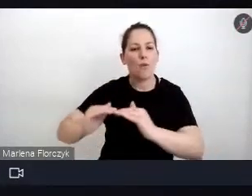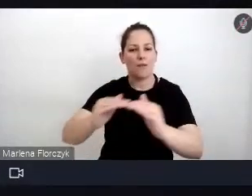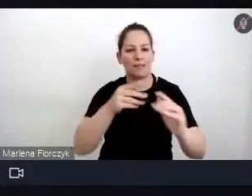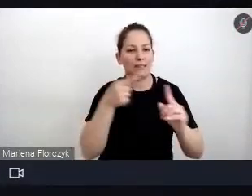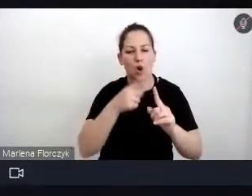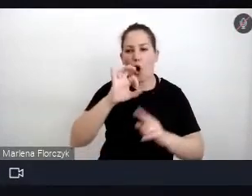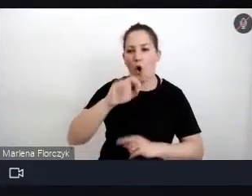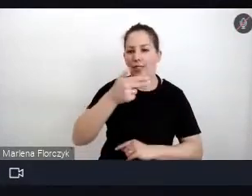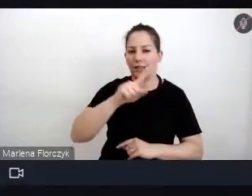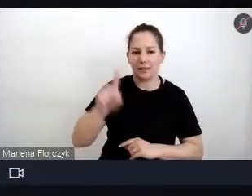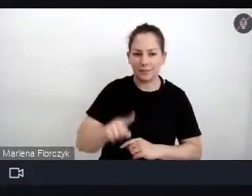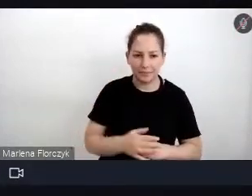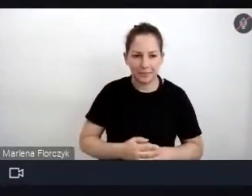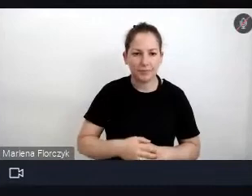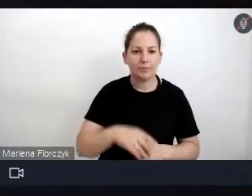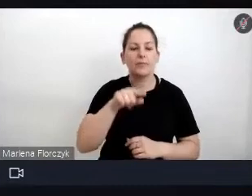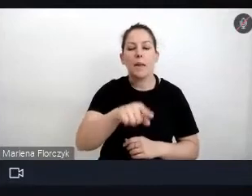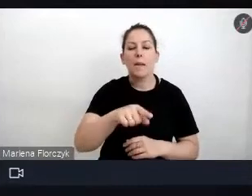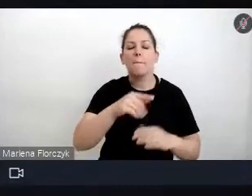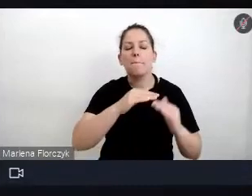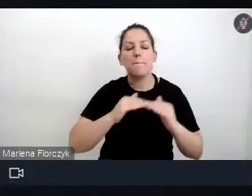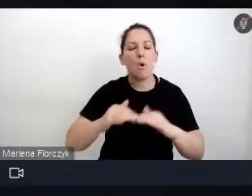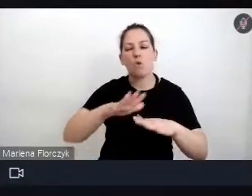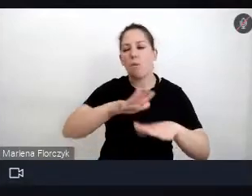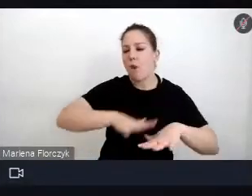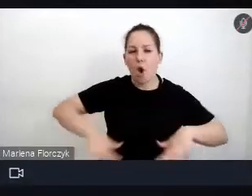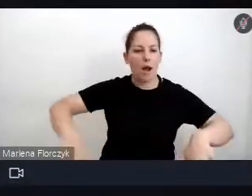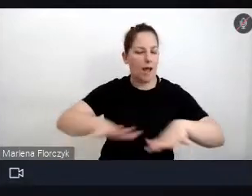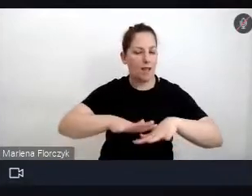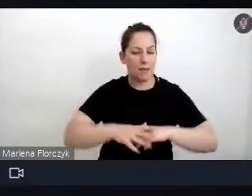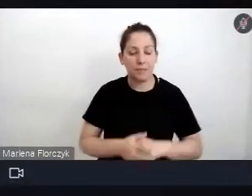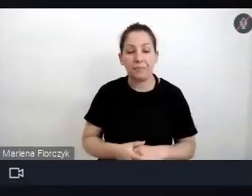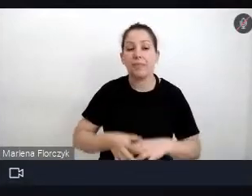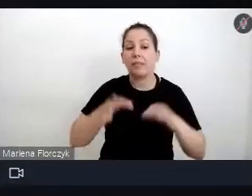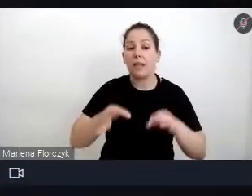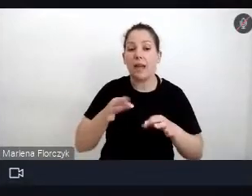Tak zwanych SDGs na poziomie lokalnym. Biorąc pod uwagę rozpoczynającą się